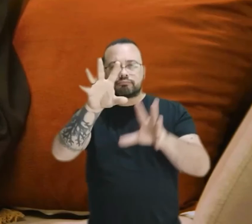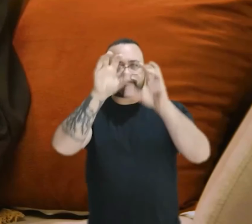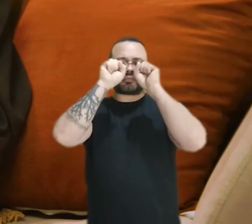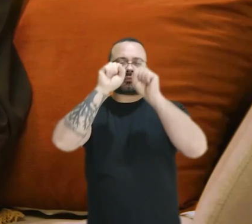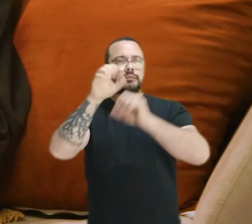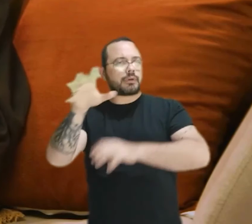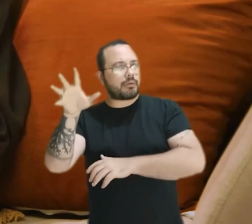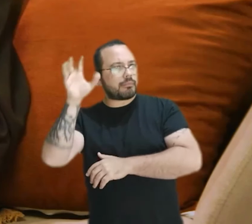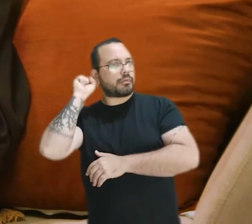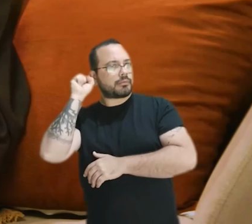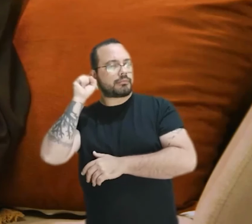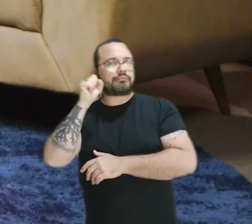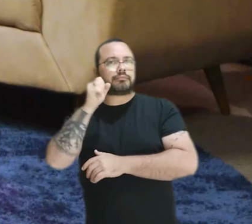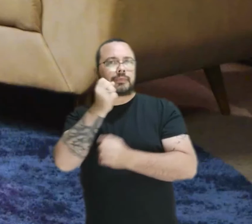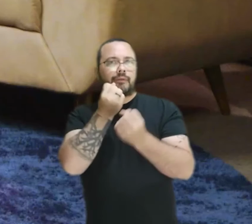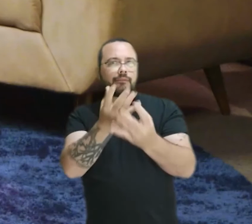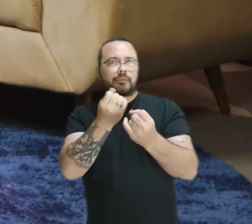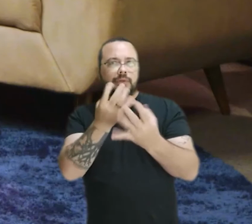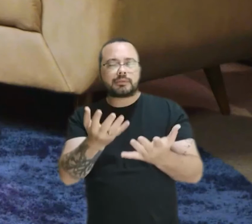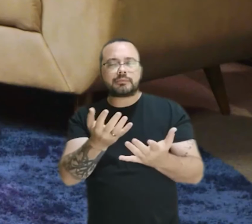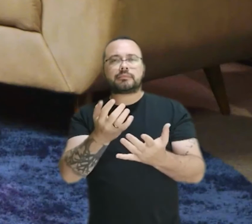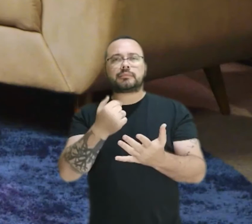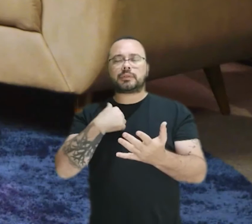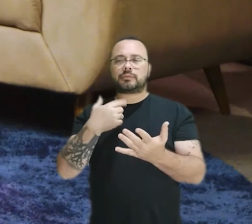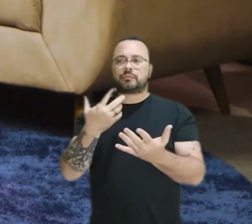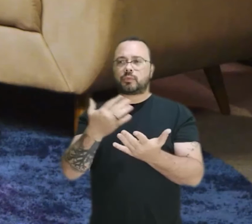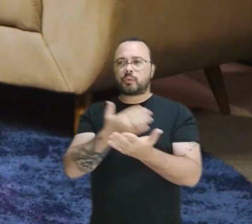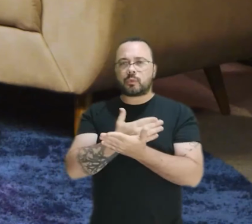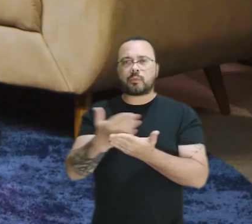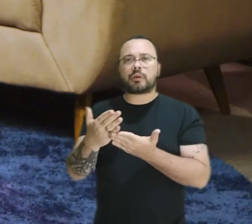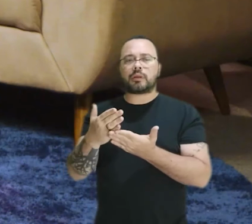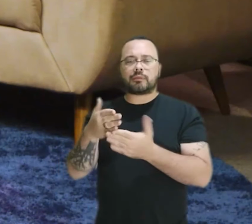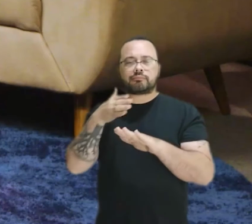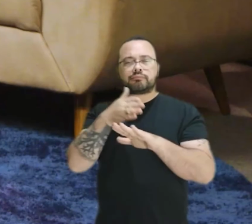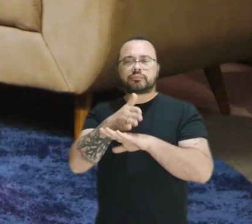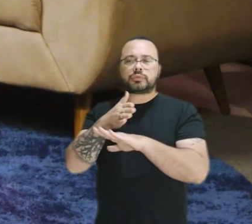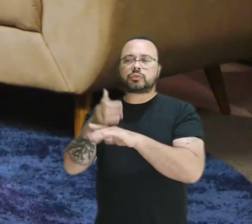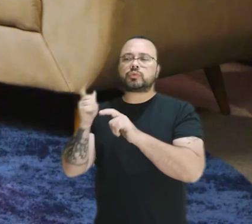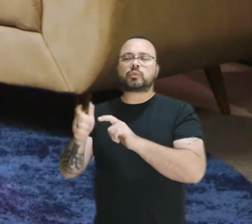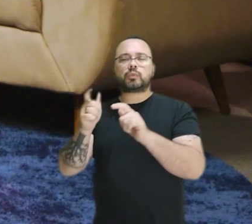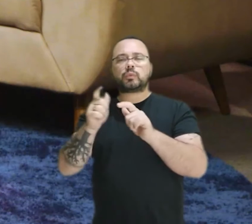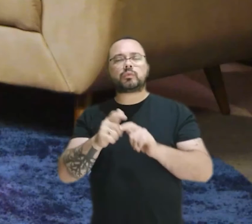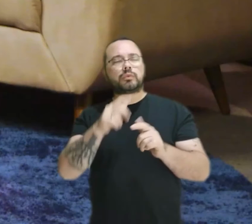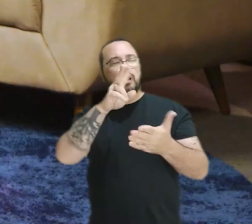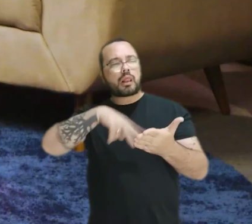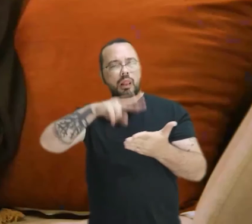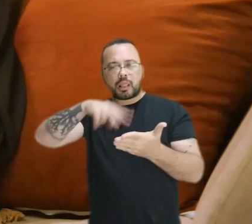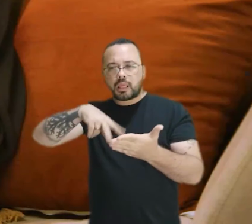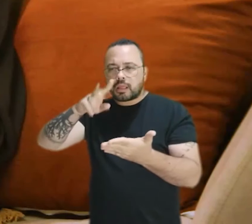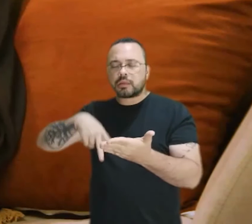Acho que é uma questão pra mim. Começando a frequentar leituras e tudo mais, e ouvindo alguns...